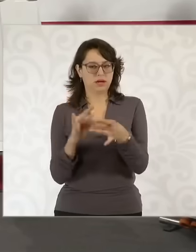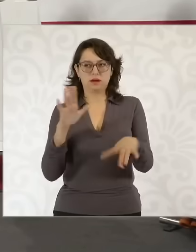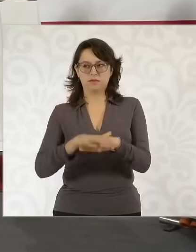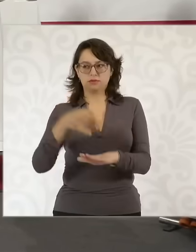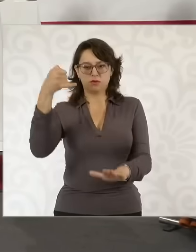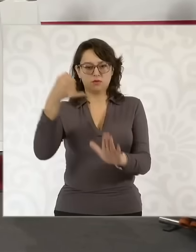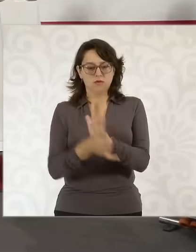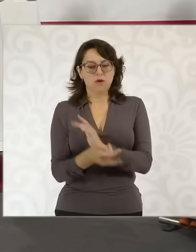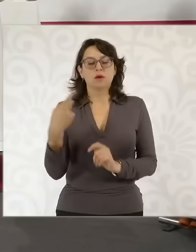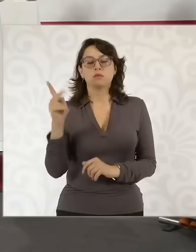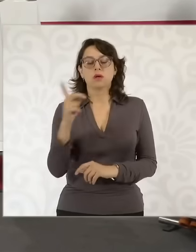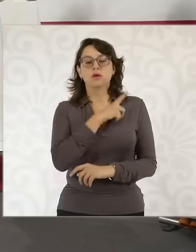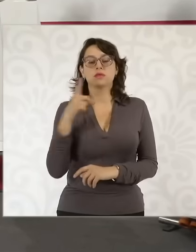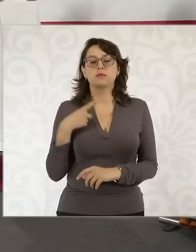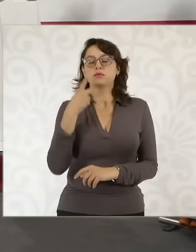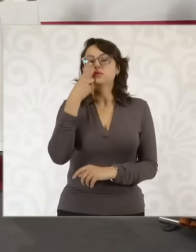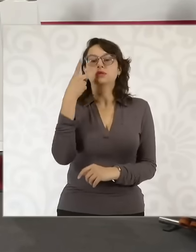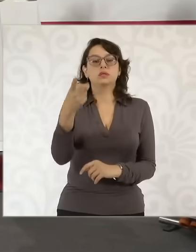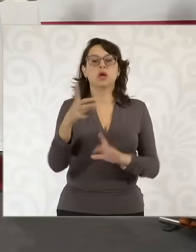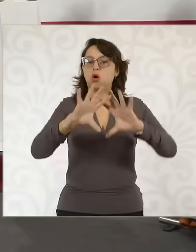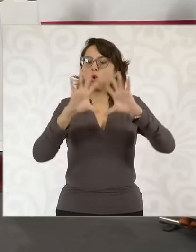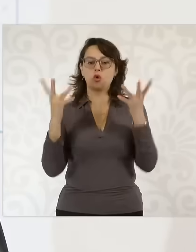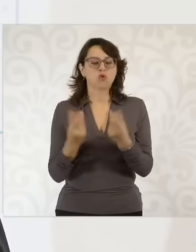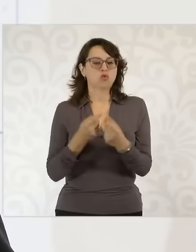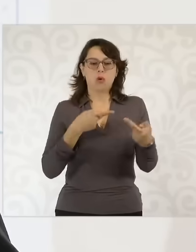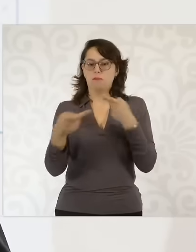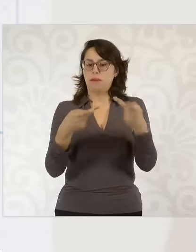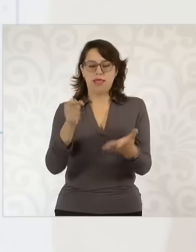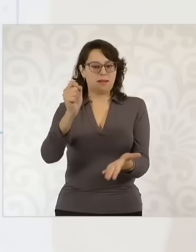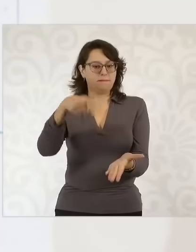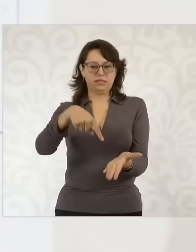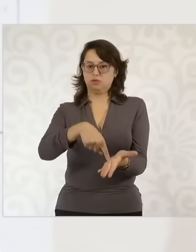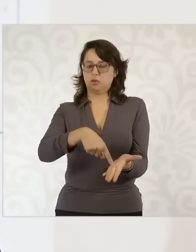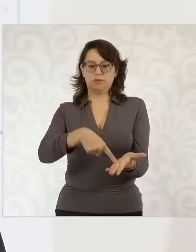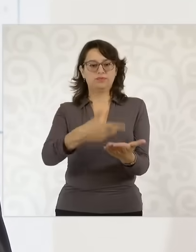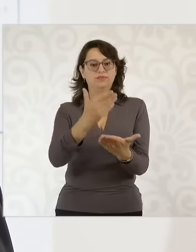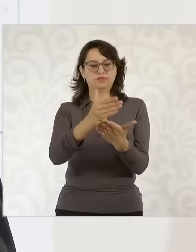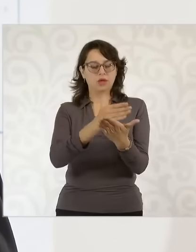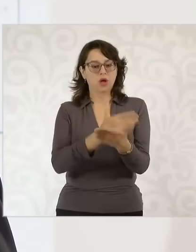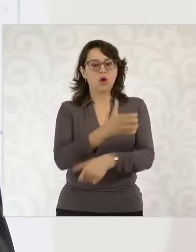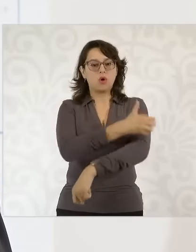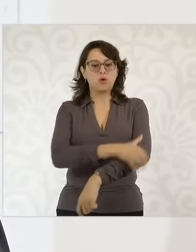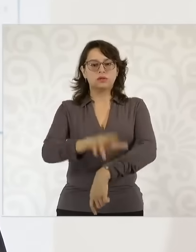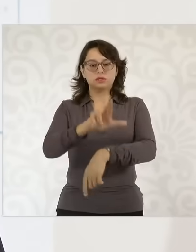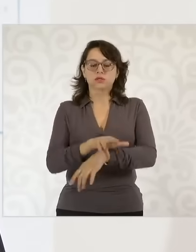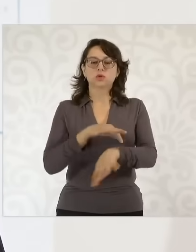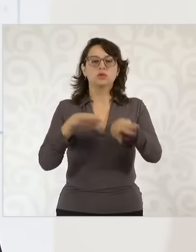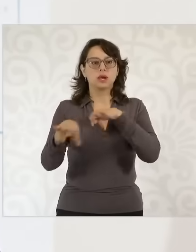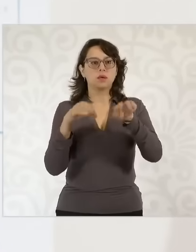mencionar que todo forma parte de este conjunto de coordinación, de trabajo, de trabajo en equipo y